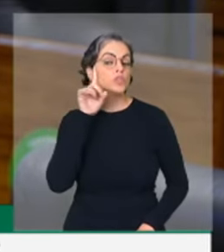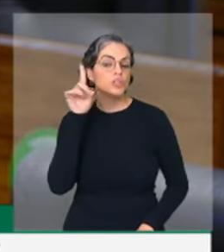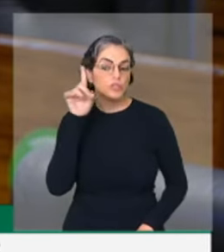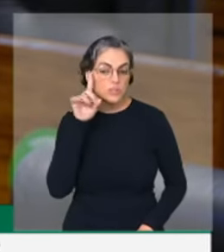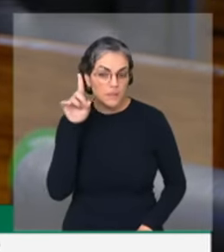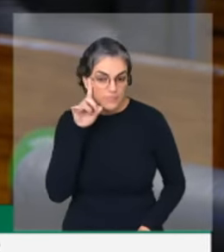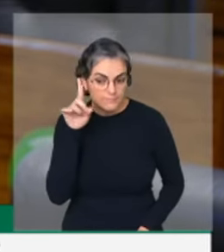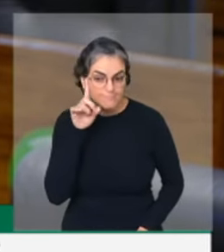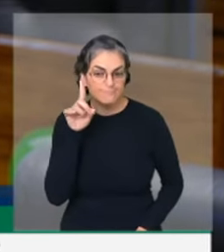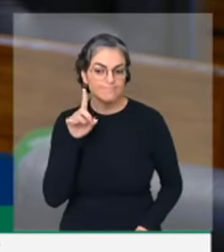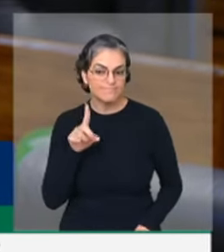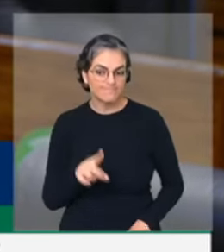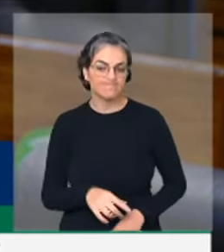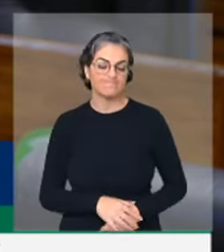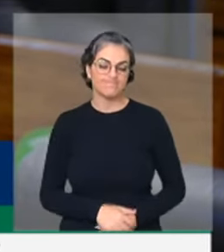QUE IMPLICA DIZER QUE NOS HOSPITAIS E UPAS SUPERLOTADAS